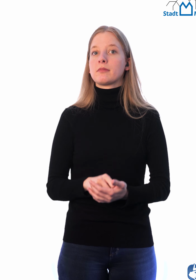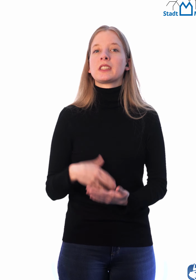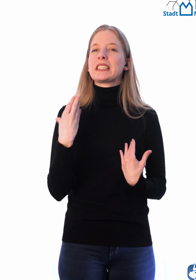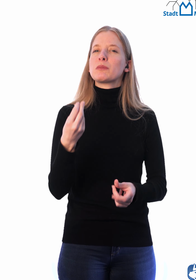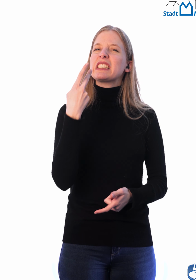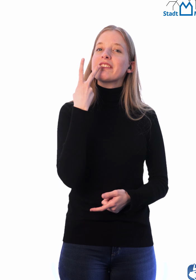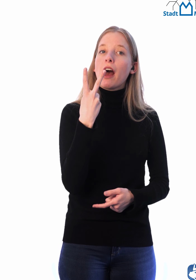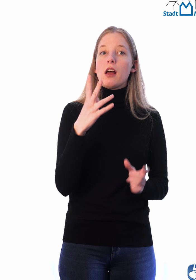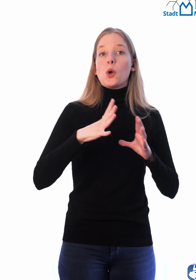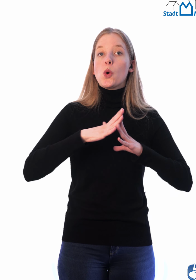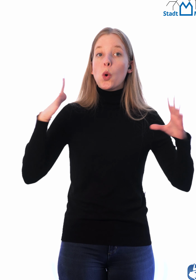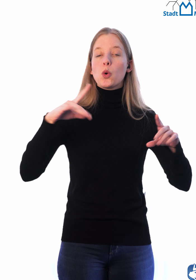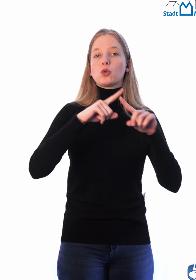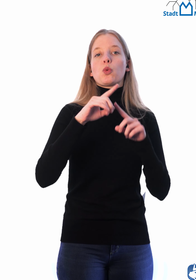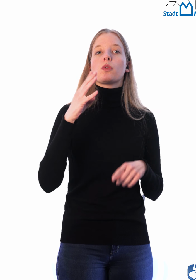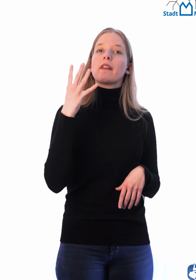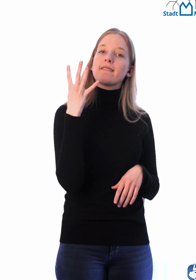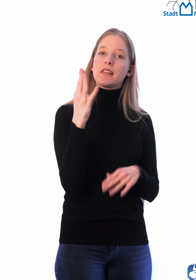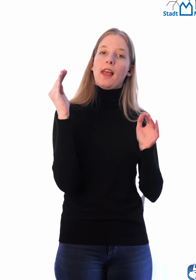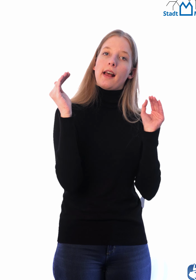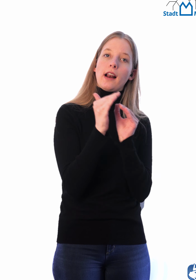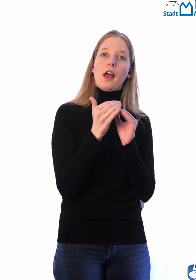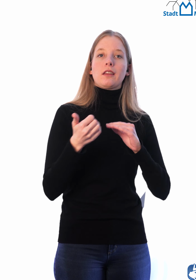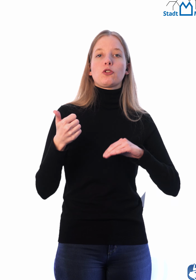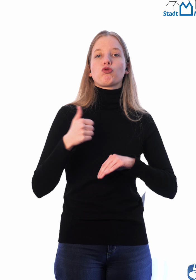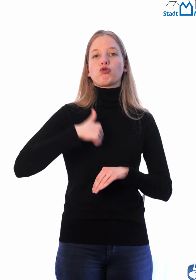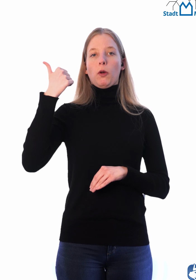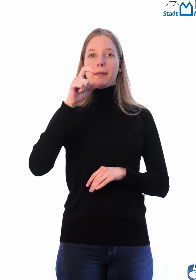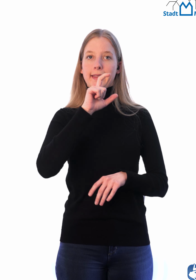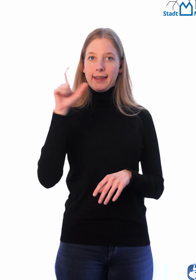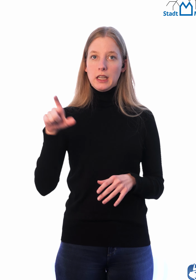Es gibt zwei große und vier kleine Top-Themen.